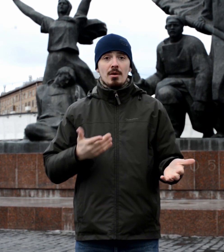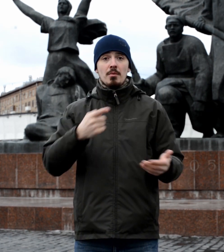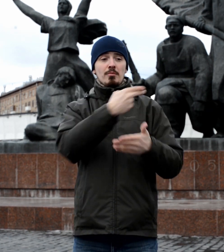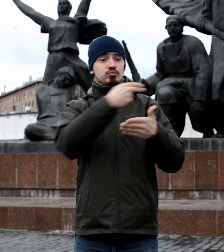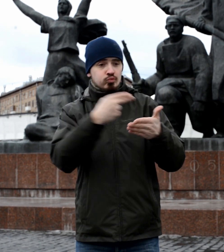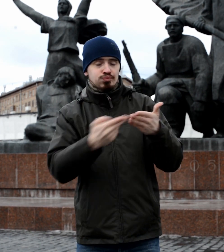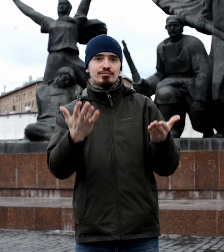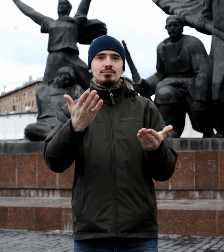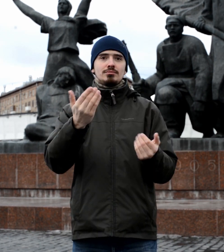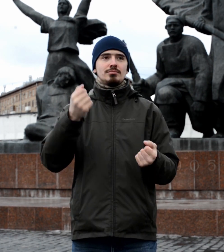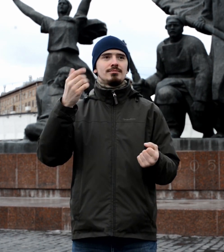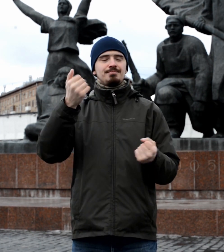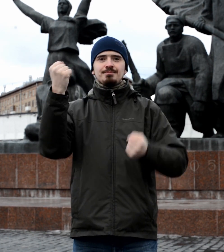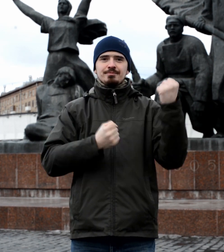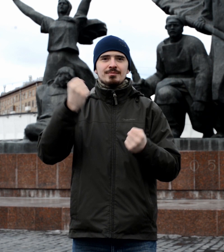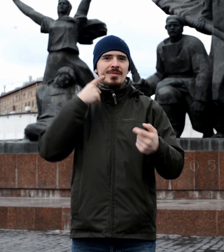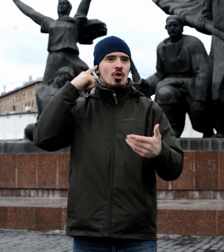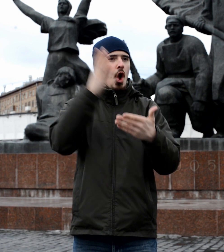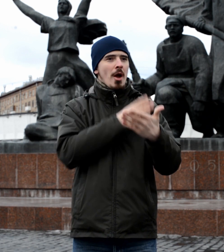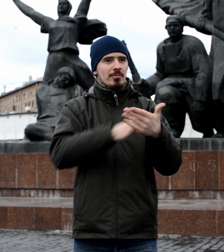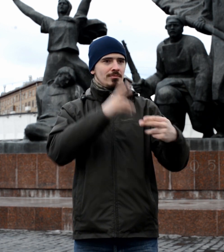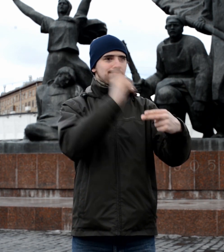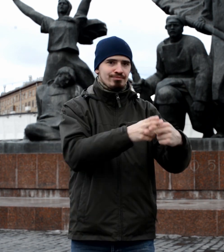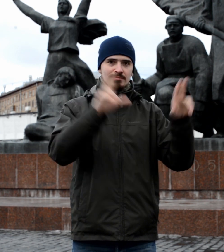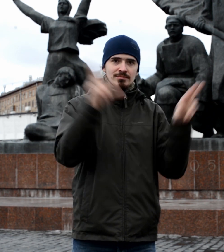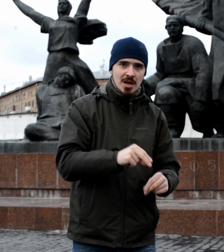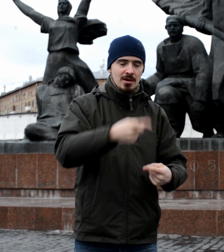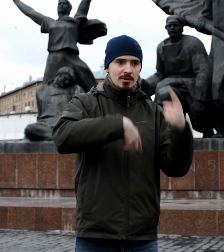Субтитры, отмена запрета на вождение автомобилей,